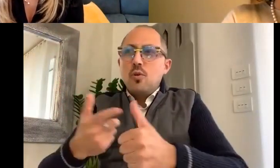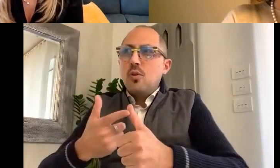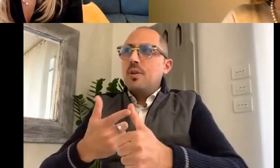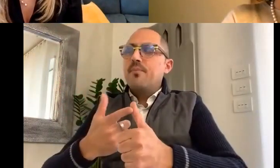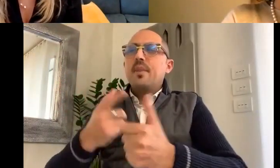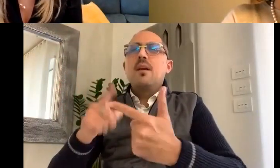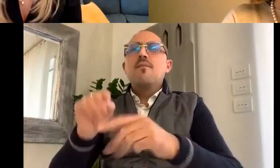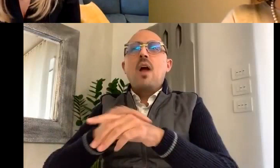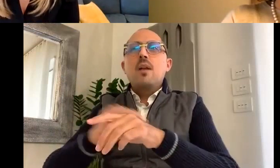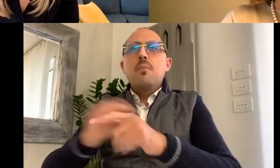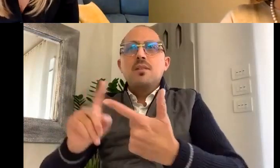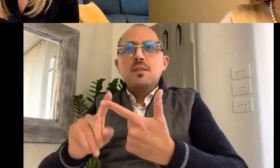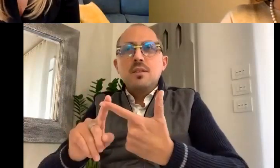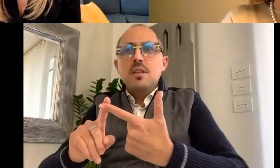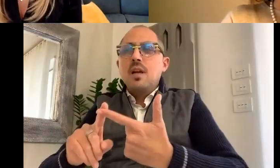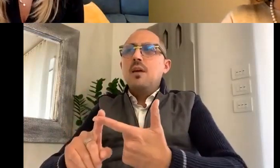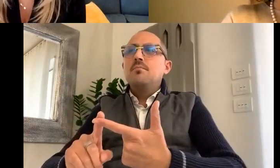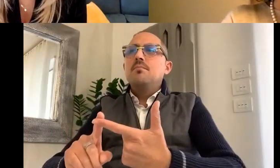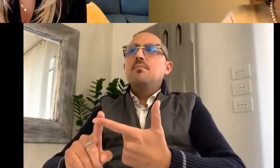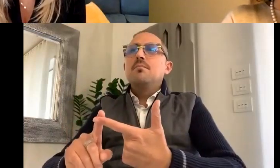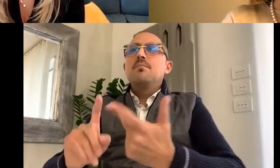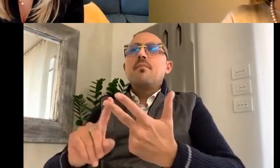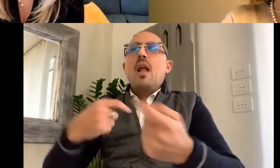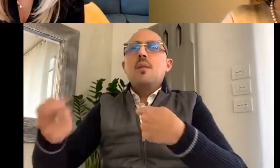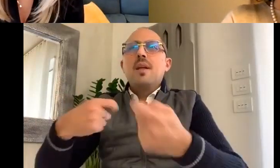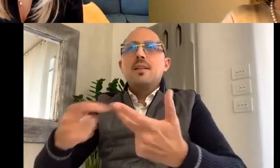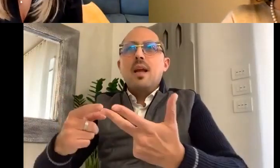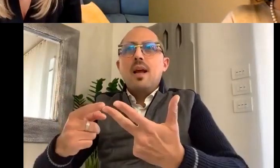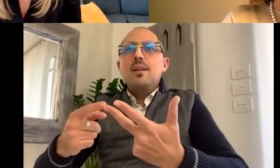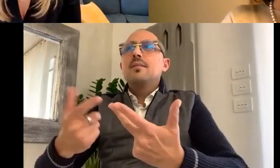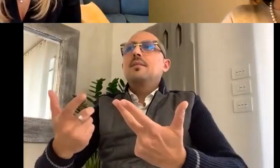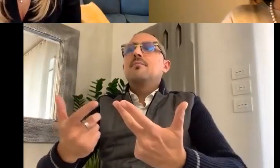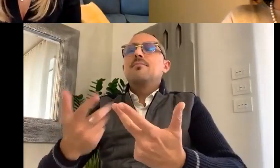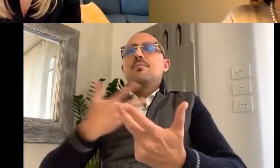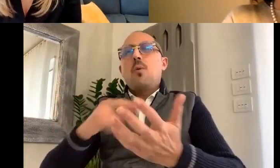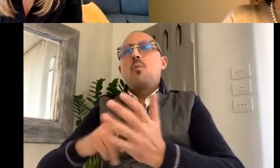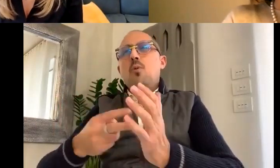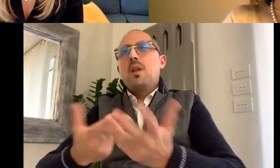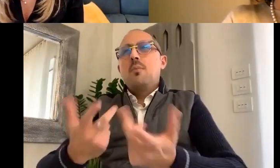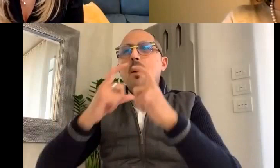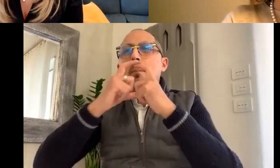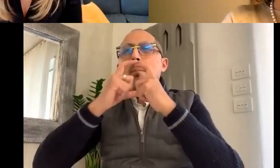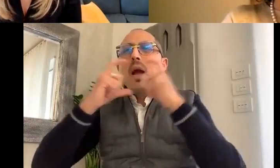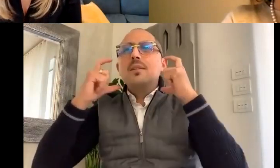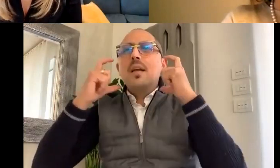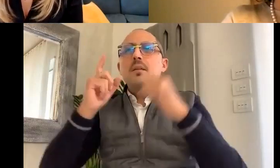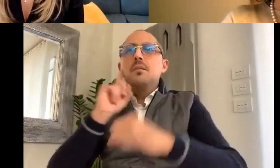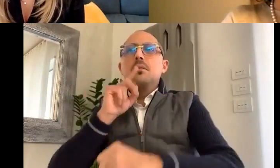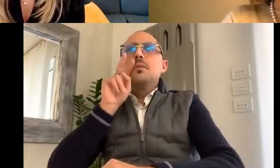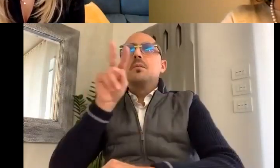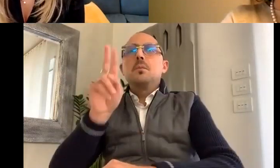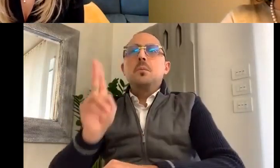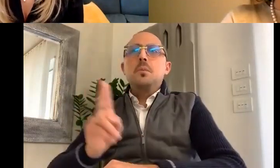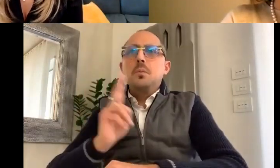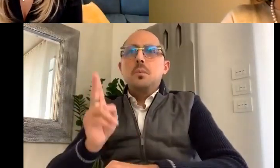territorio però abbiamo difficoltà con i medici di base, le farmacie, ci sono problemi perché noi con